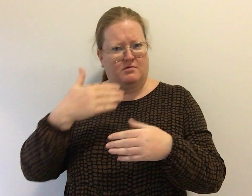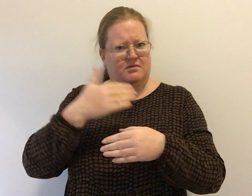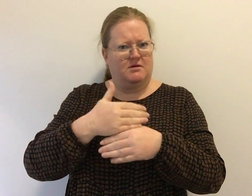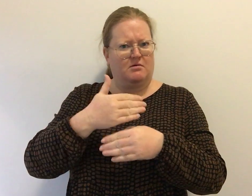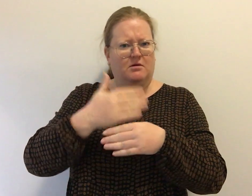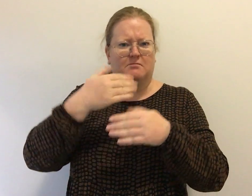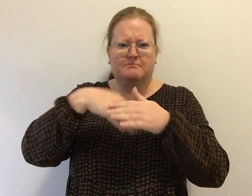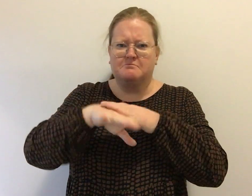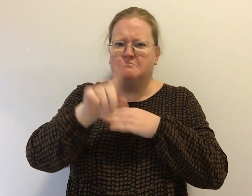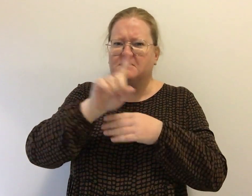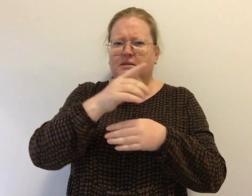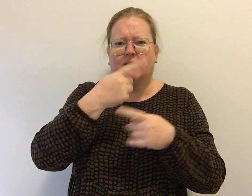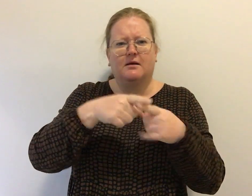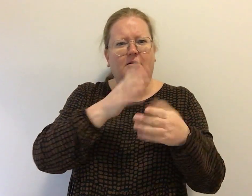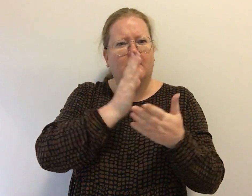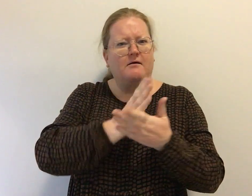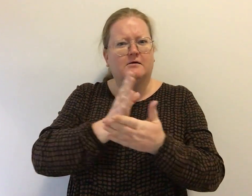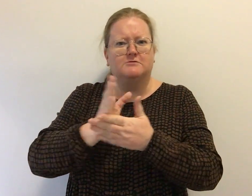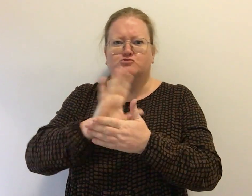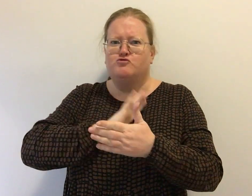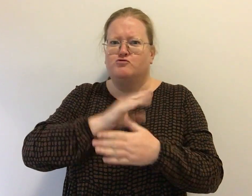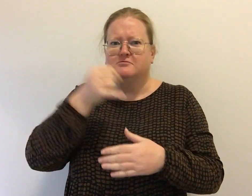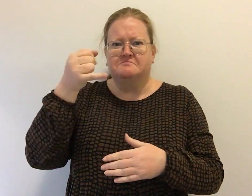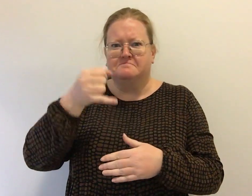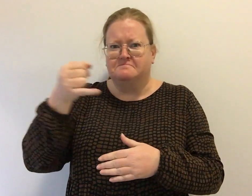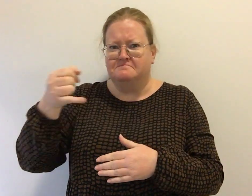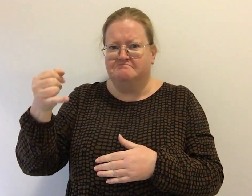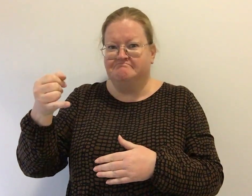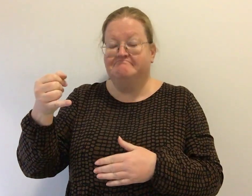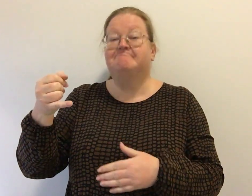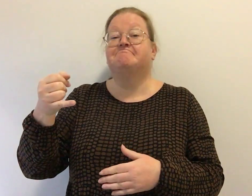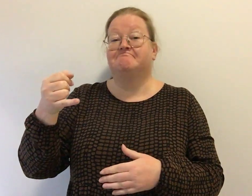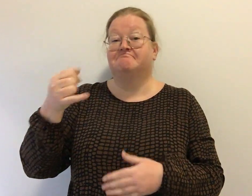Mitä kaikkea teatteriin kuuluu?